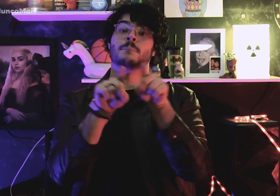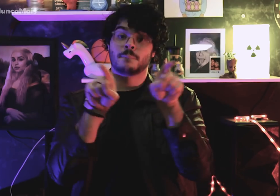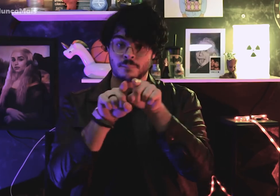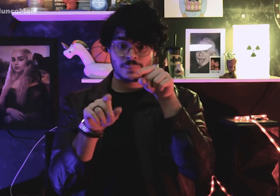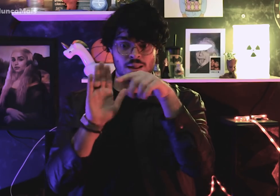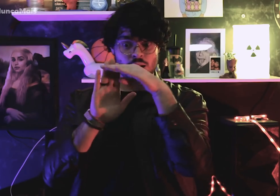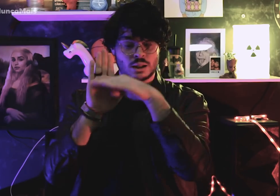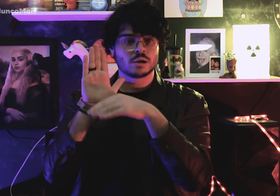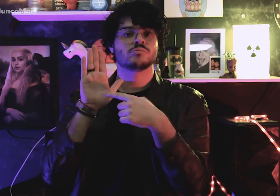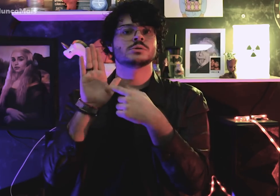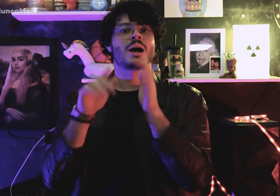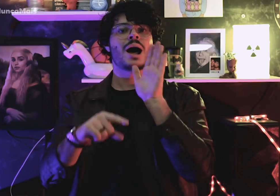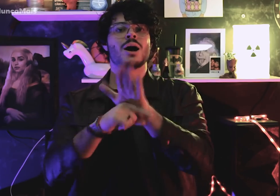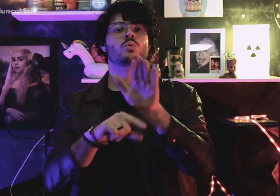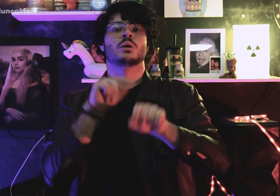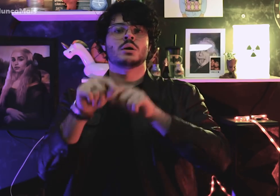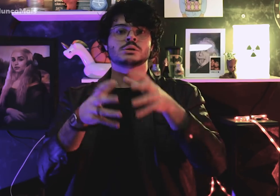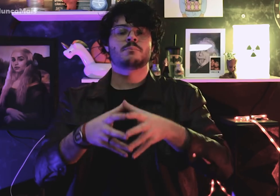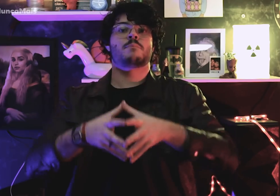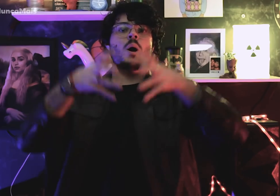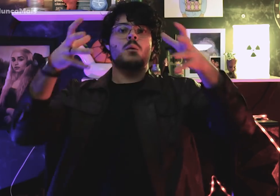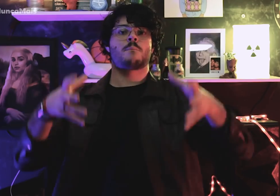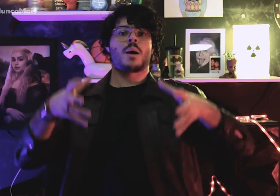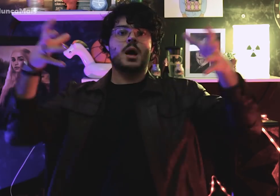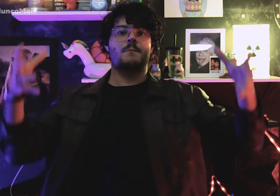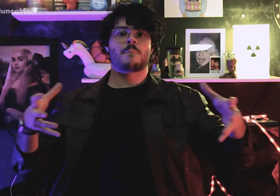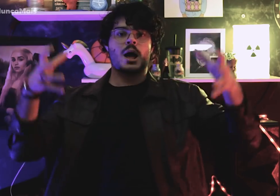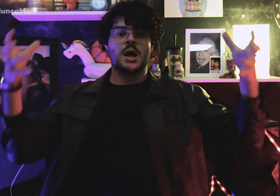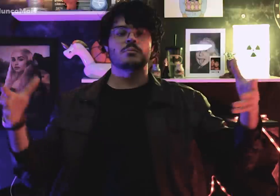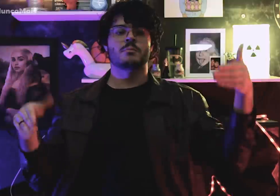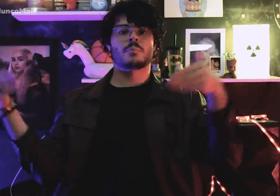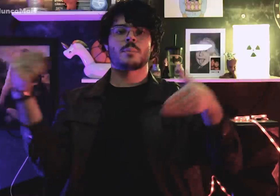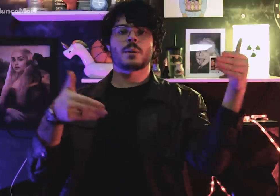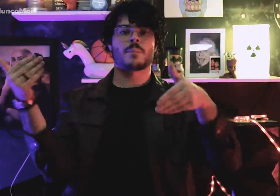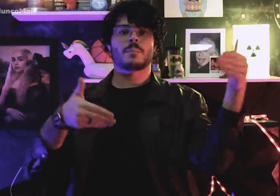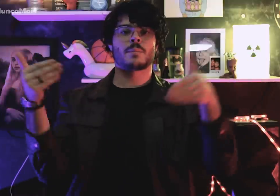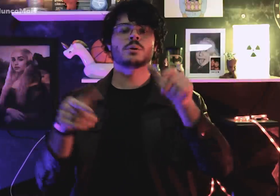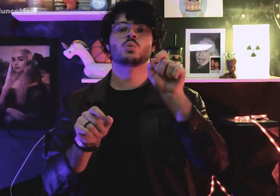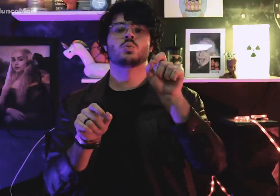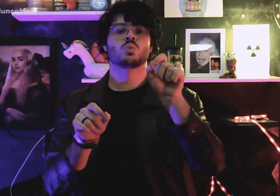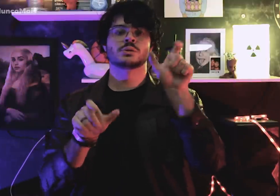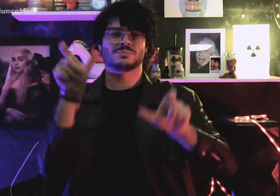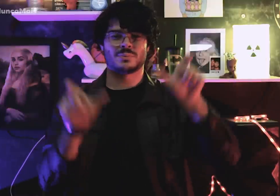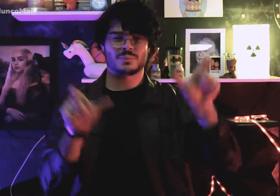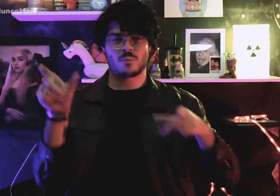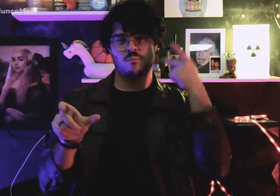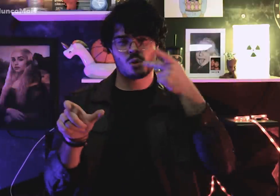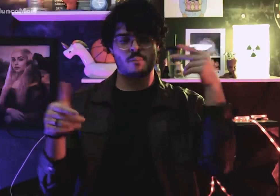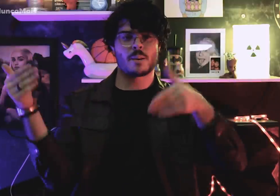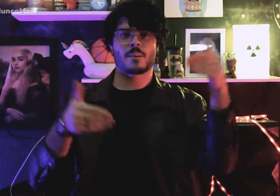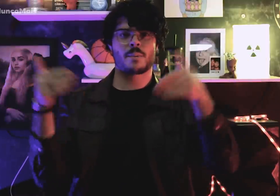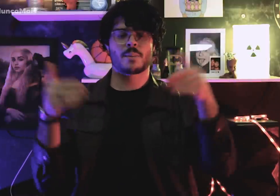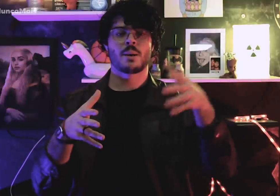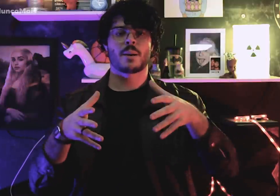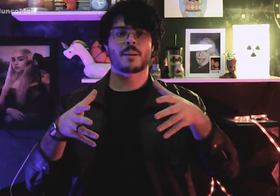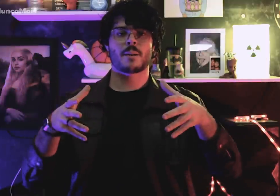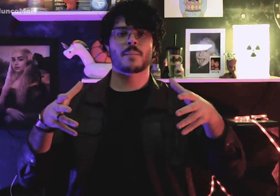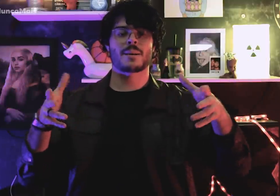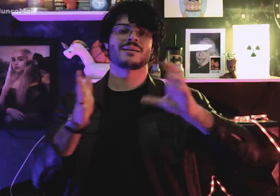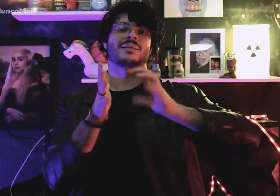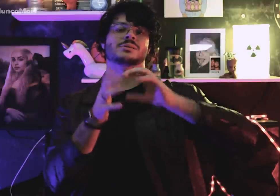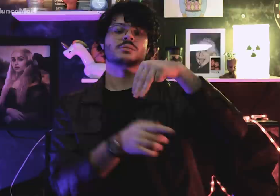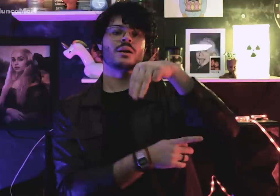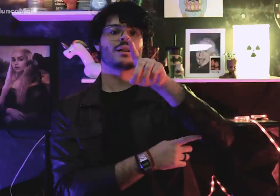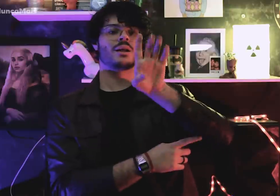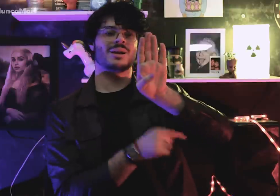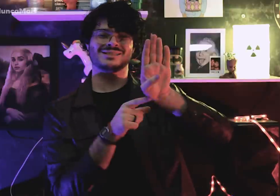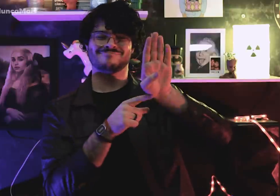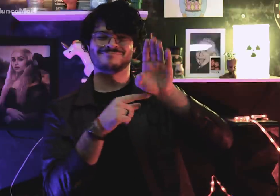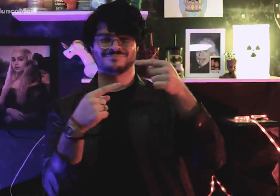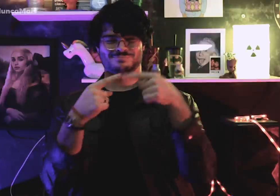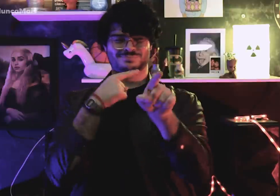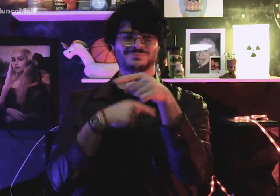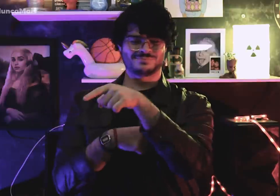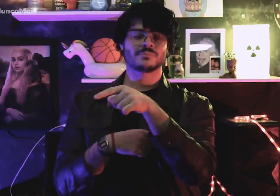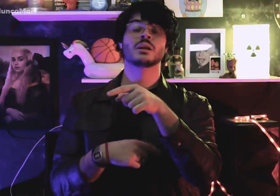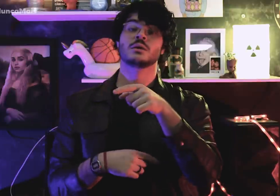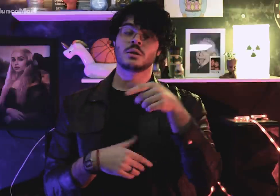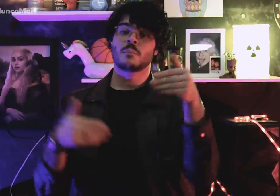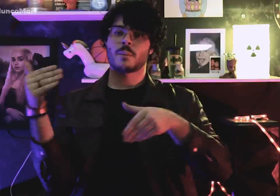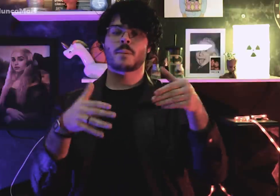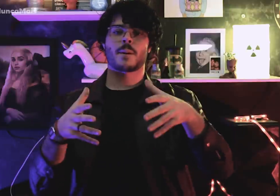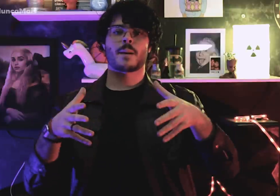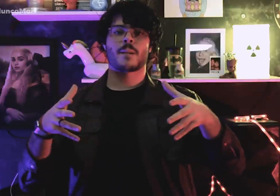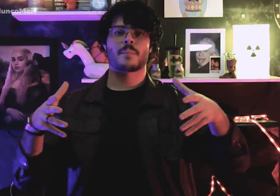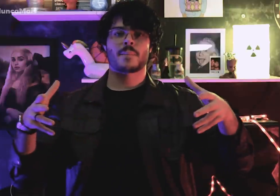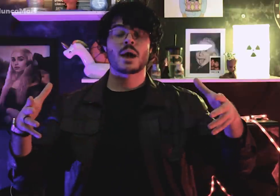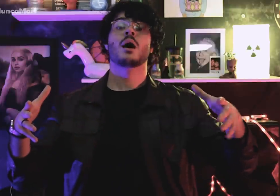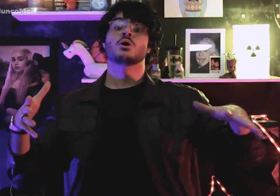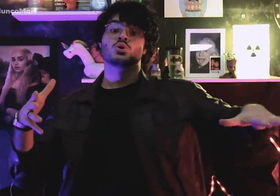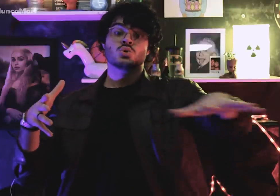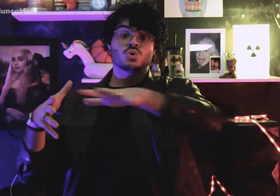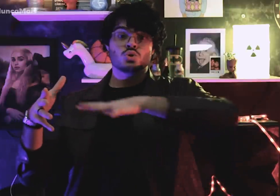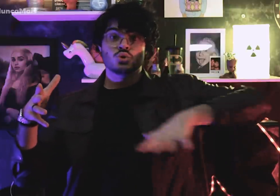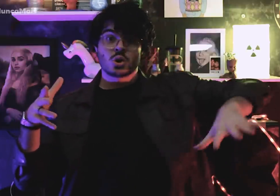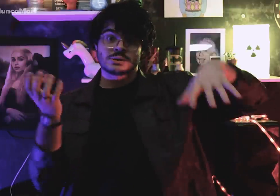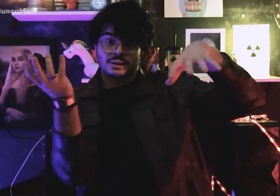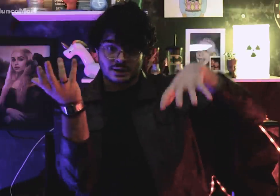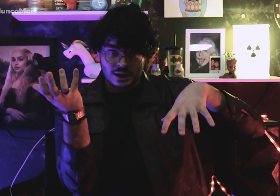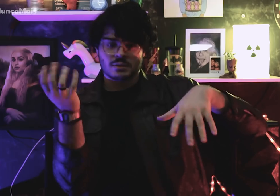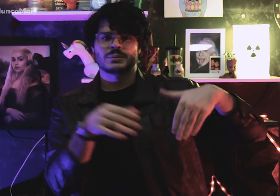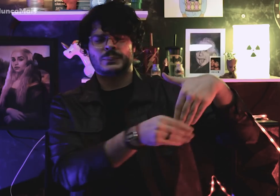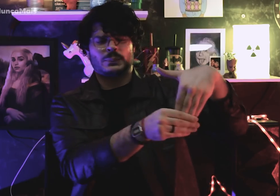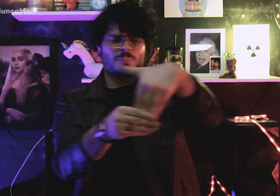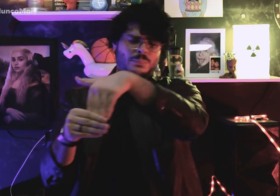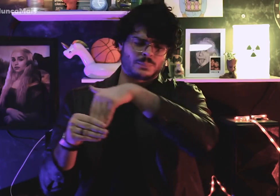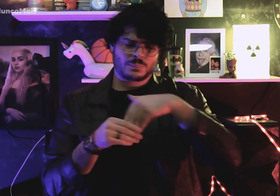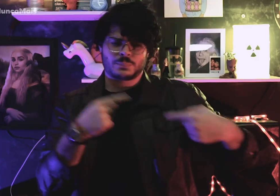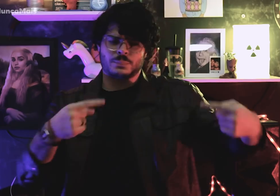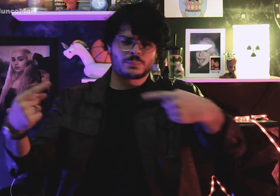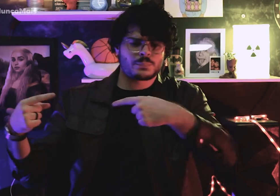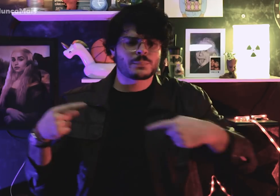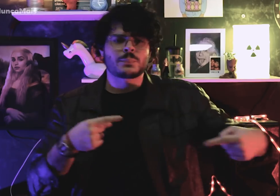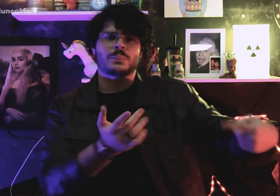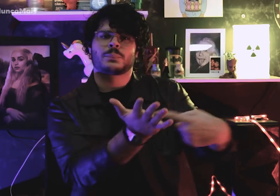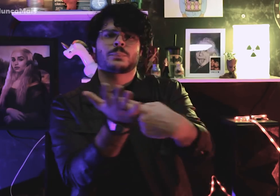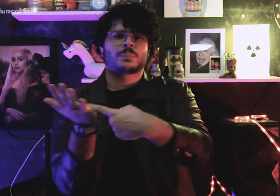Como houve crescimento no partido opositor, MDB,